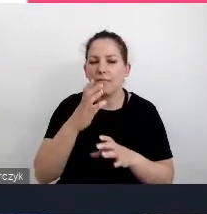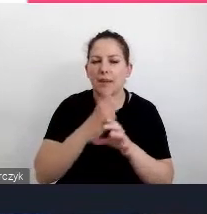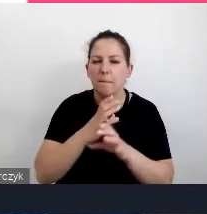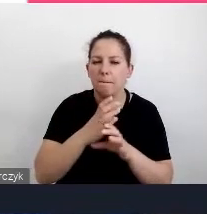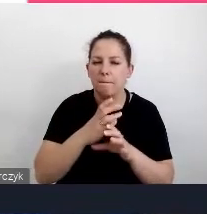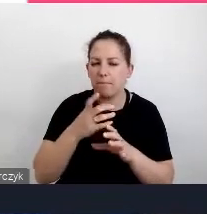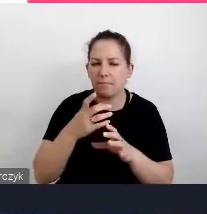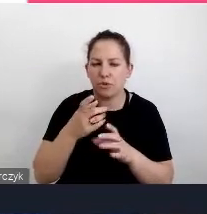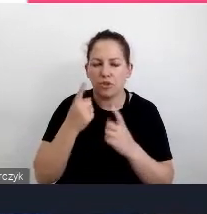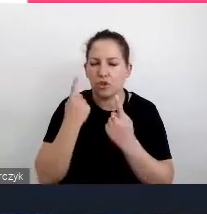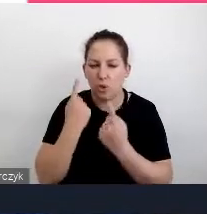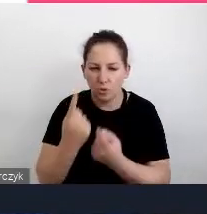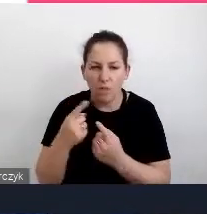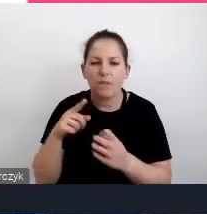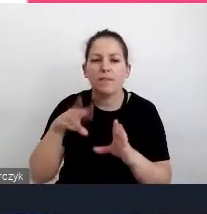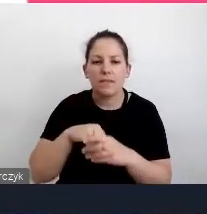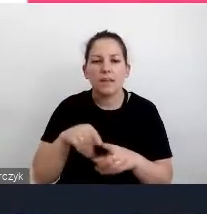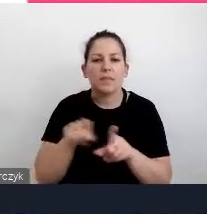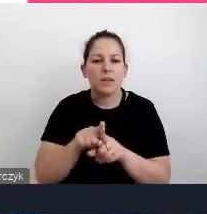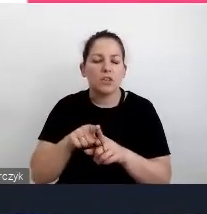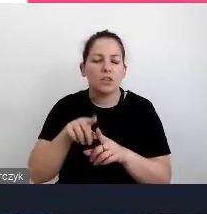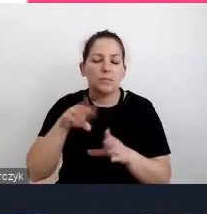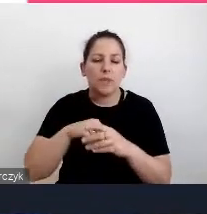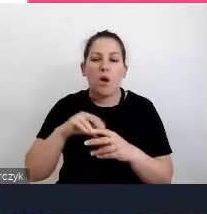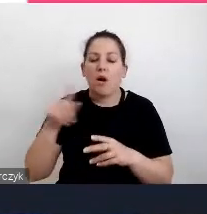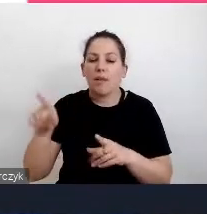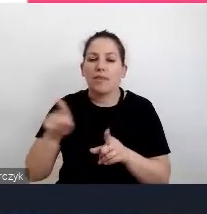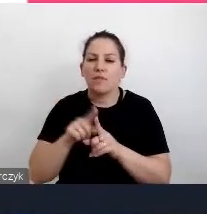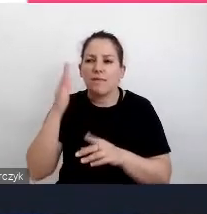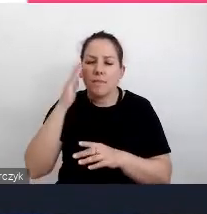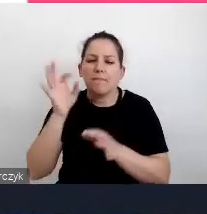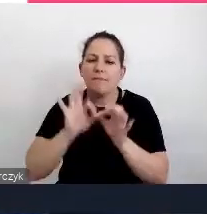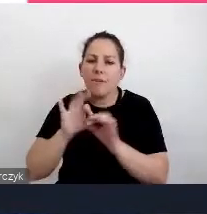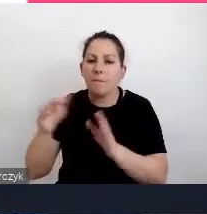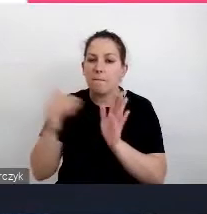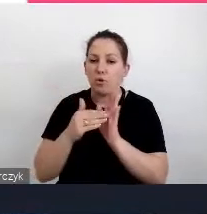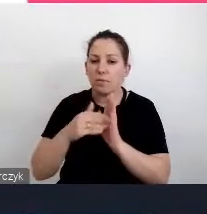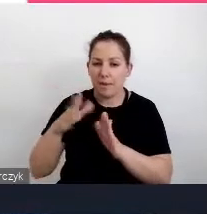ale również w ramach odpowiedzi na potrzeby miast ukraińskich,